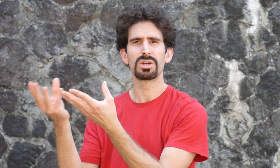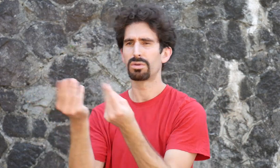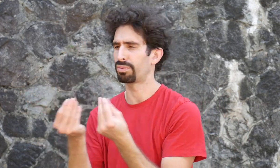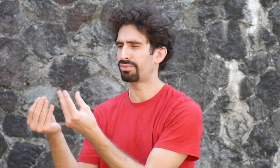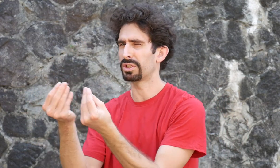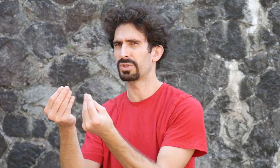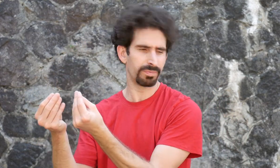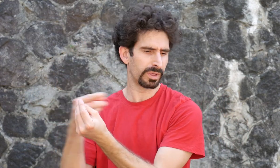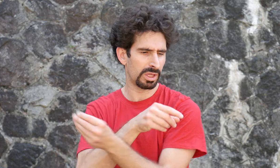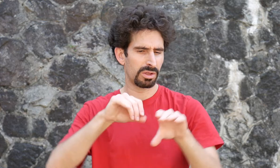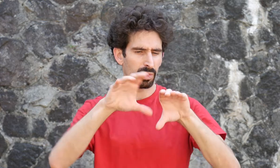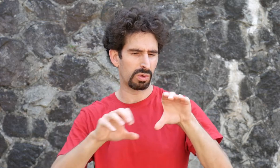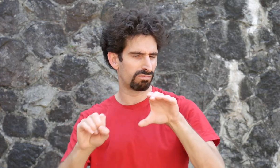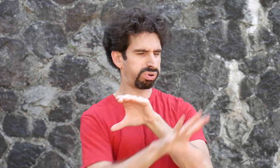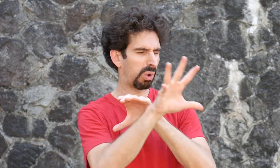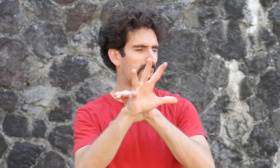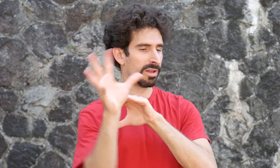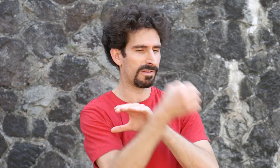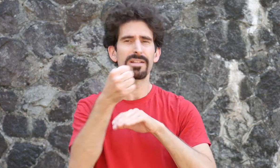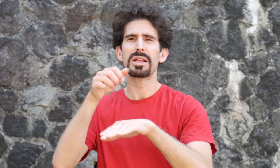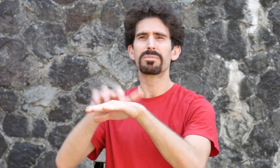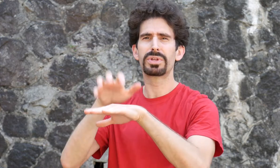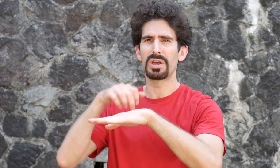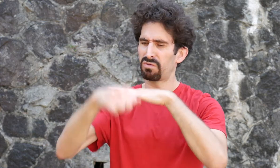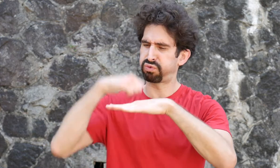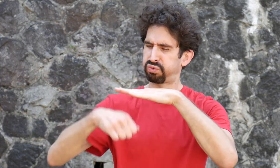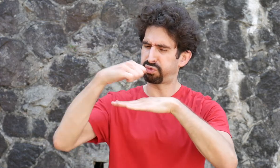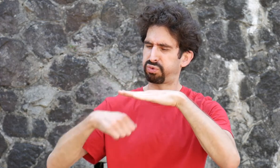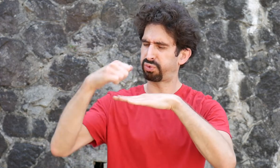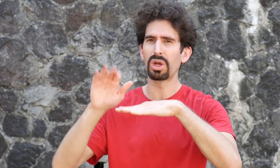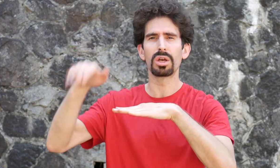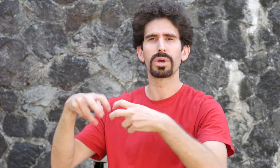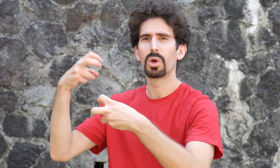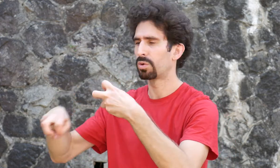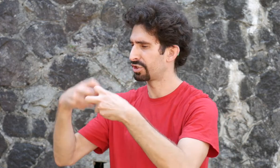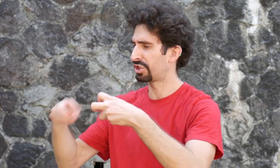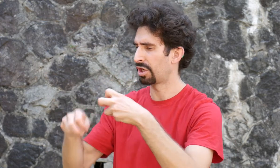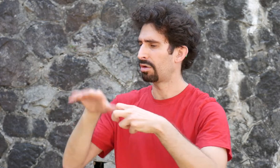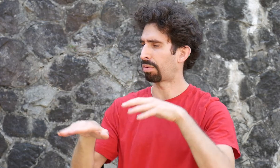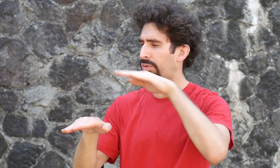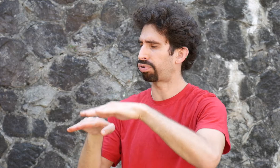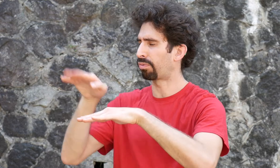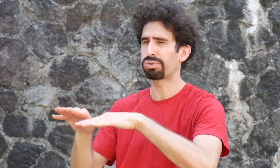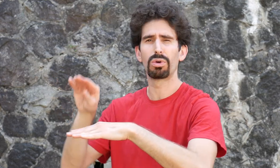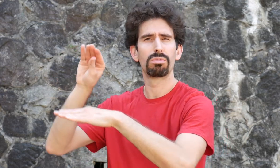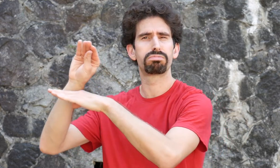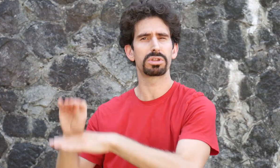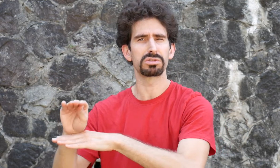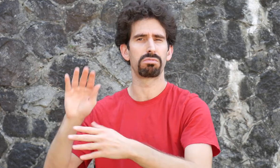la population s'en sert pour recouvrir leurs pieds et marcher sur les récifs en sécurité.